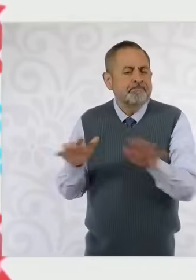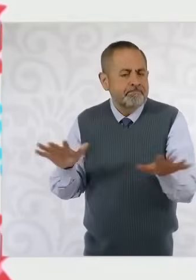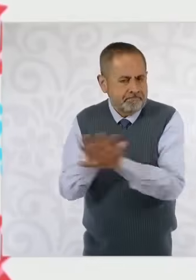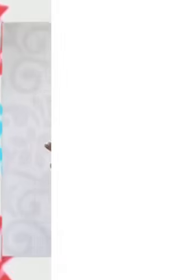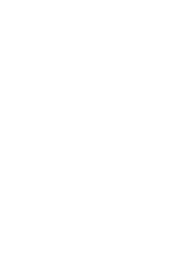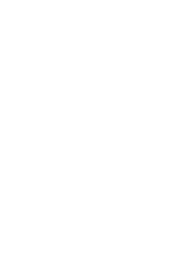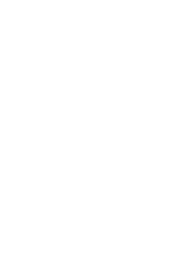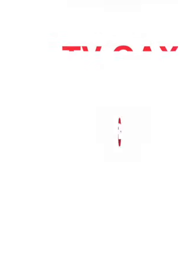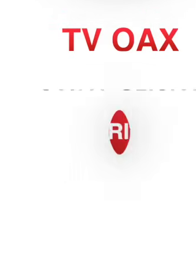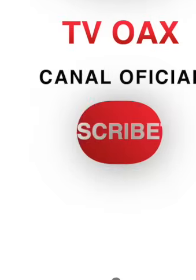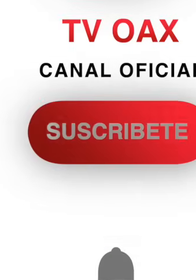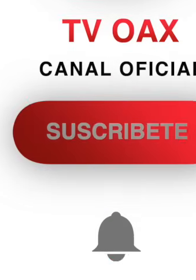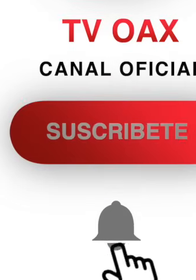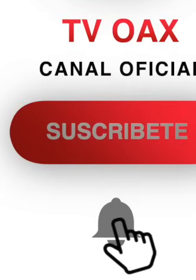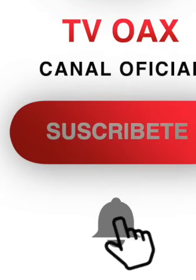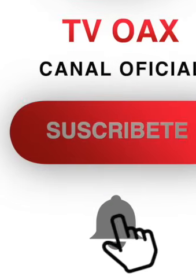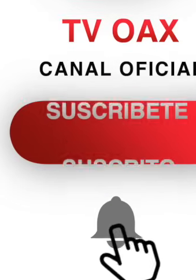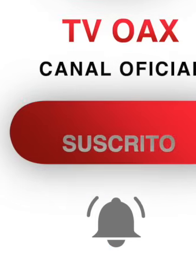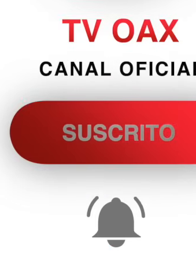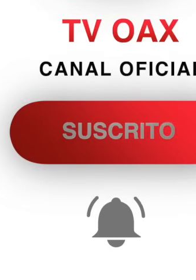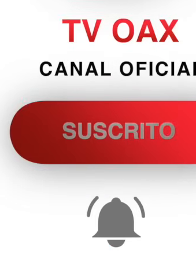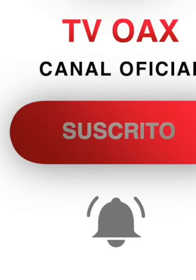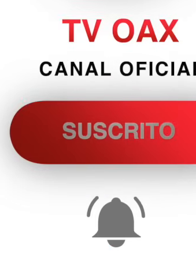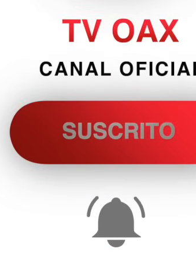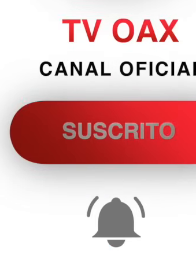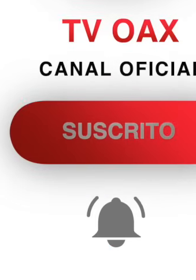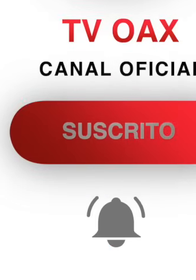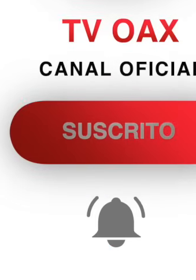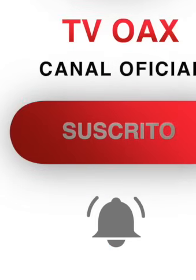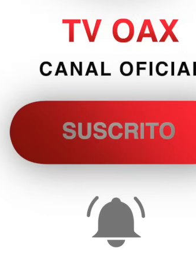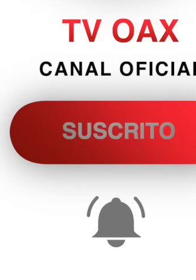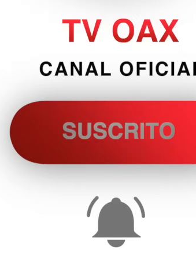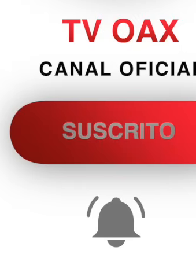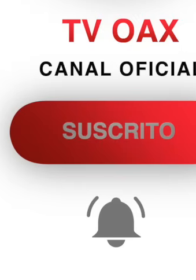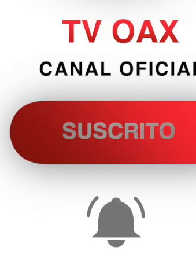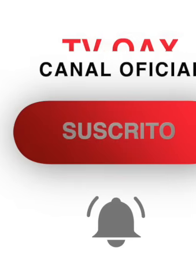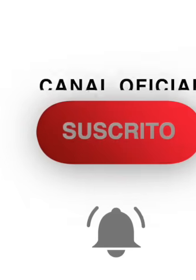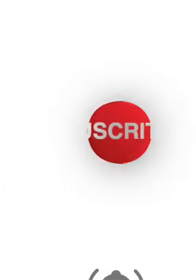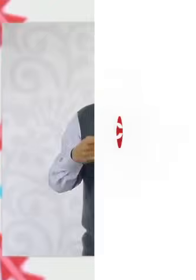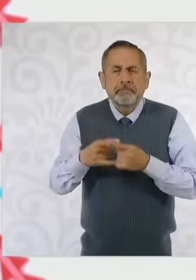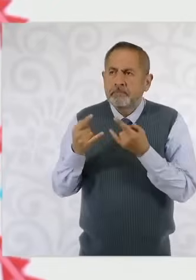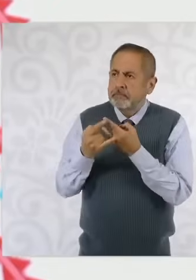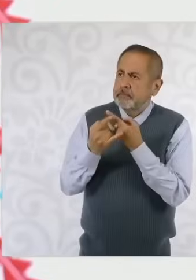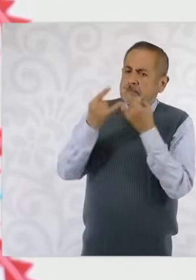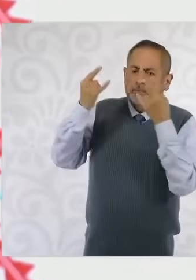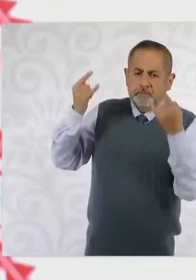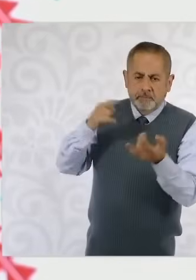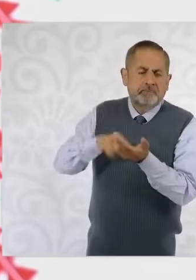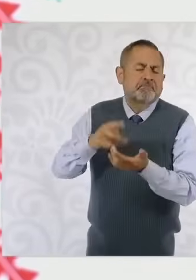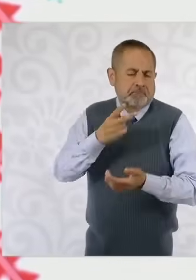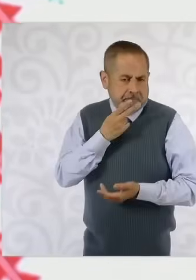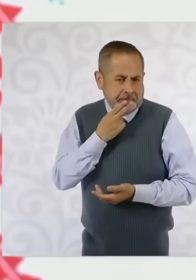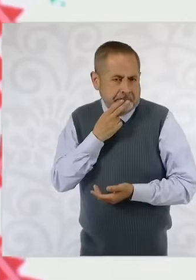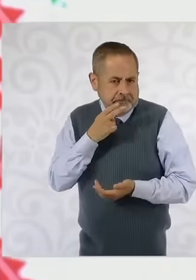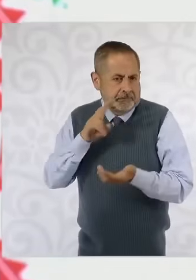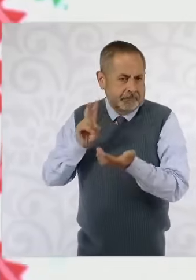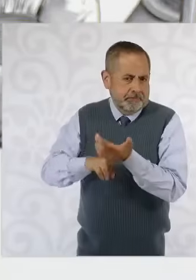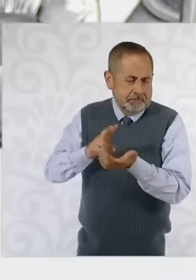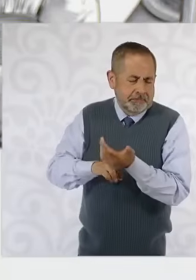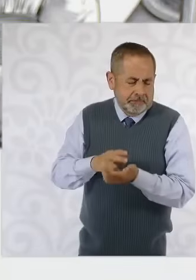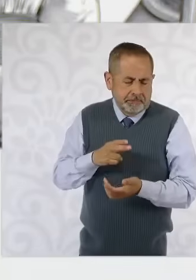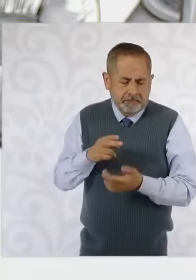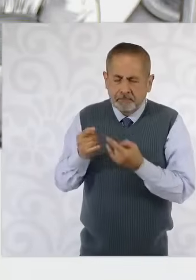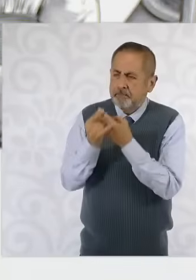sustentado en una recuperación primero de la historia y los valores que le llamamos